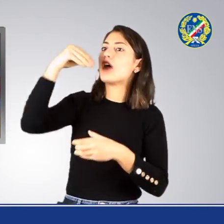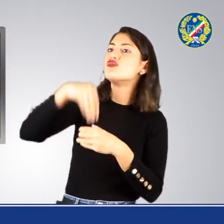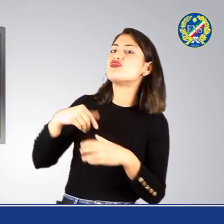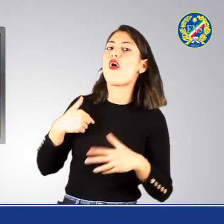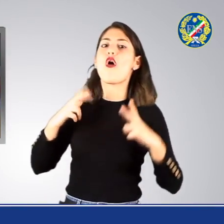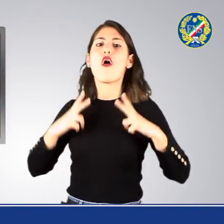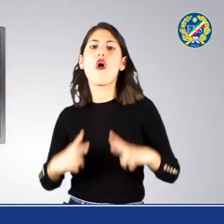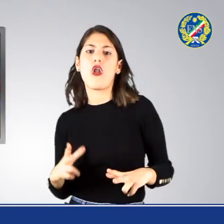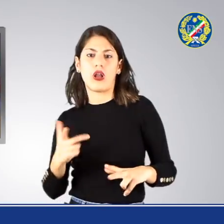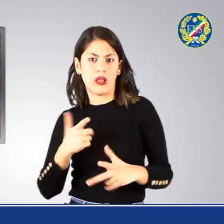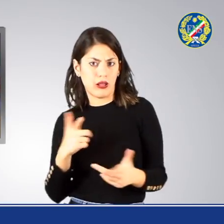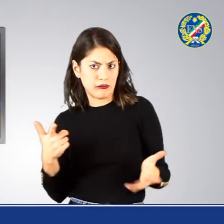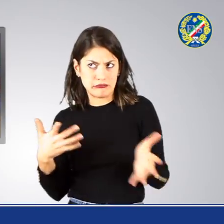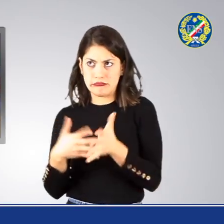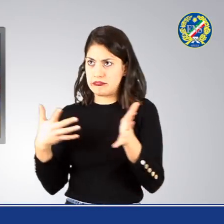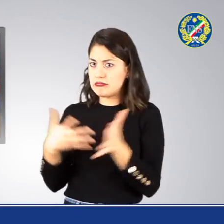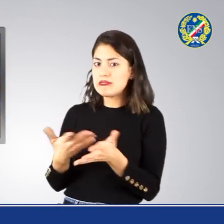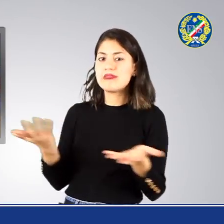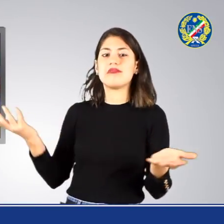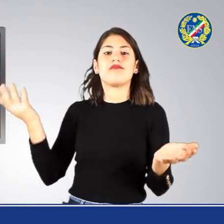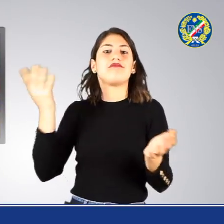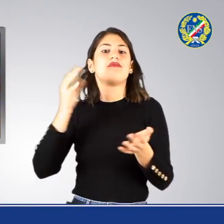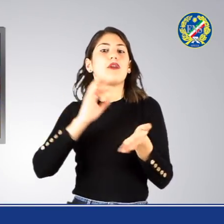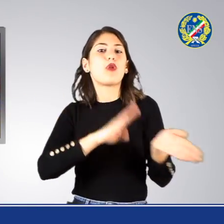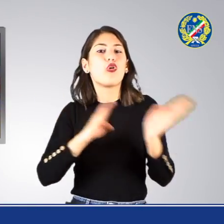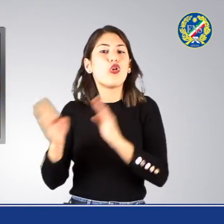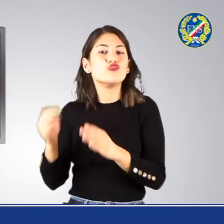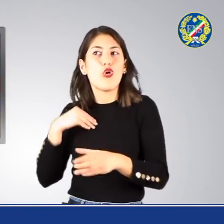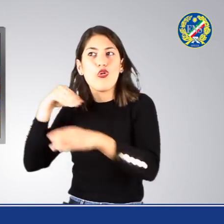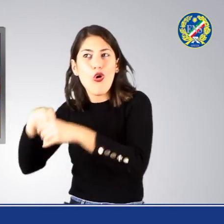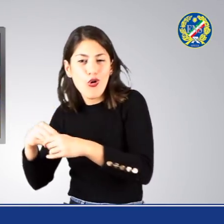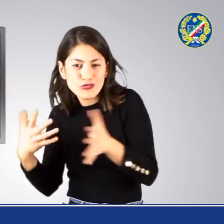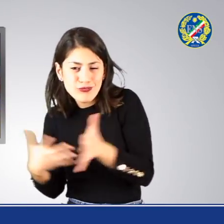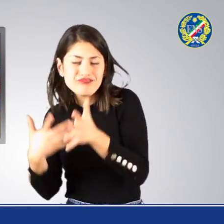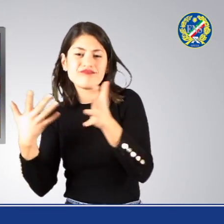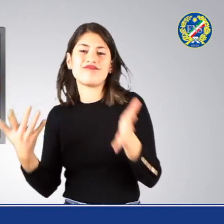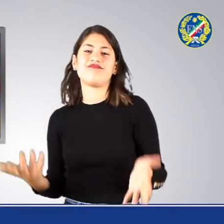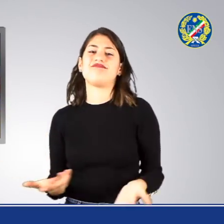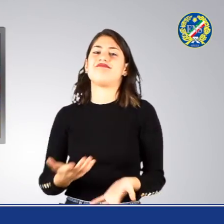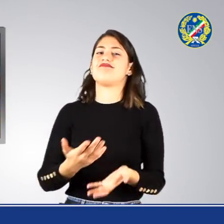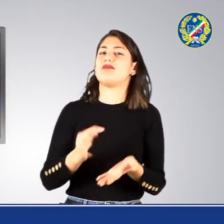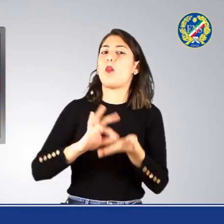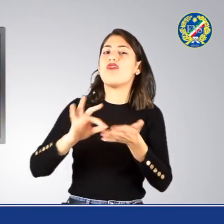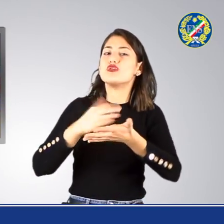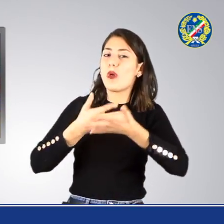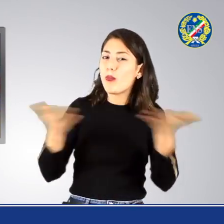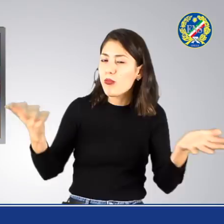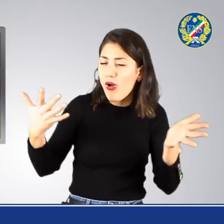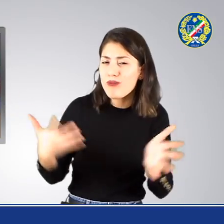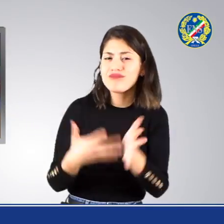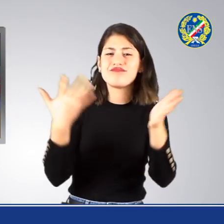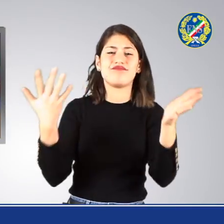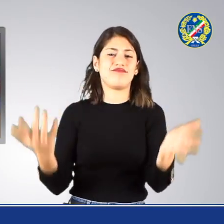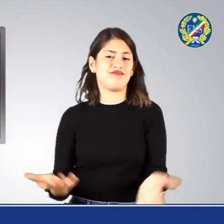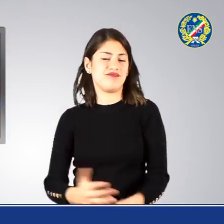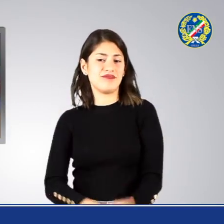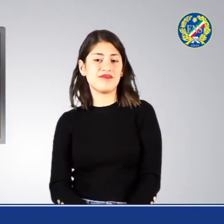per avere accesso a informazioni in una stazione ferroviaria, in un pronto soccorso, in un ufficio pubblico;